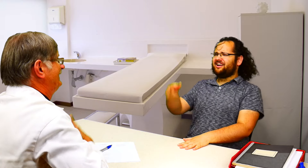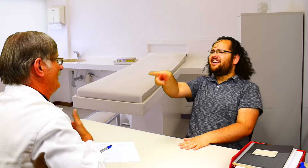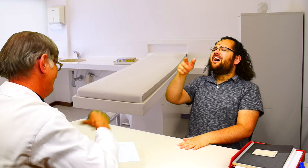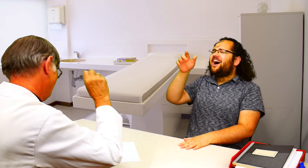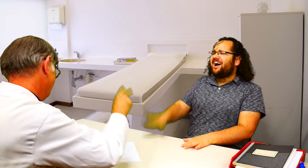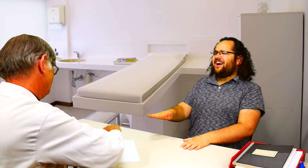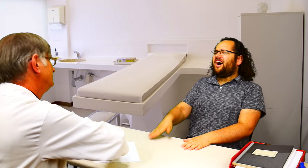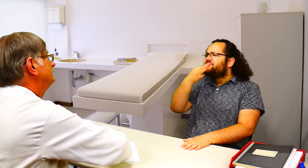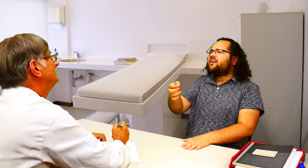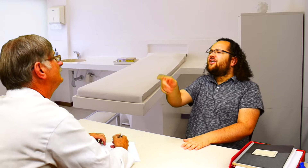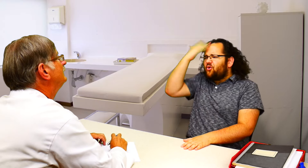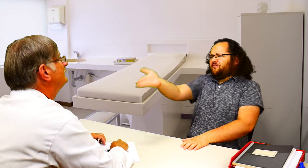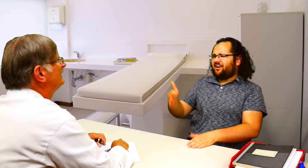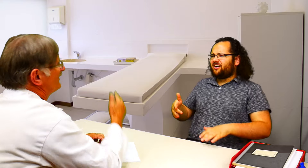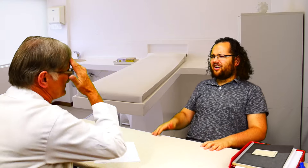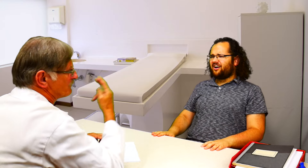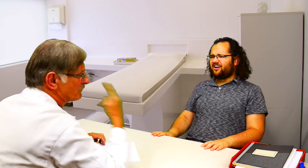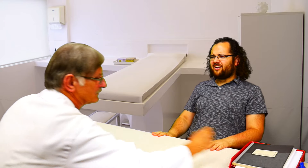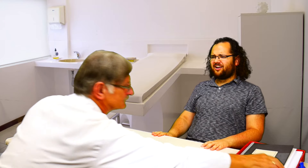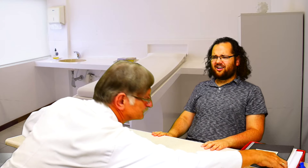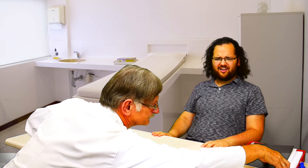Skąd wiesz?!! - Wiem. Zobacz.